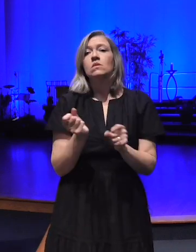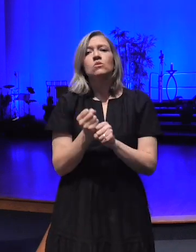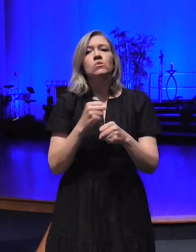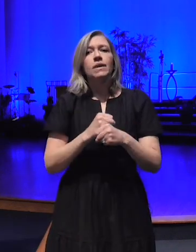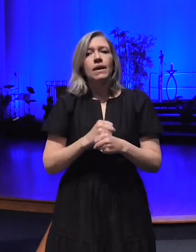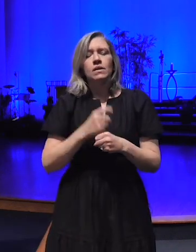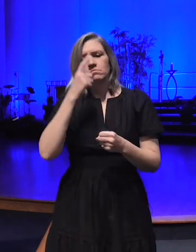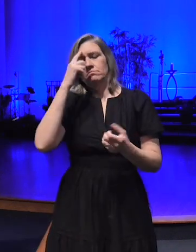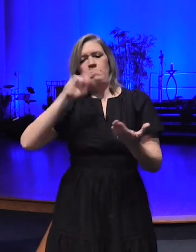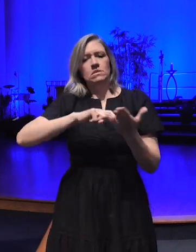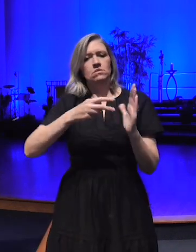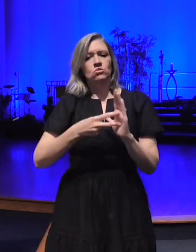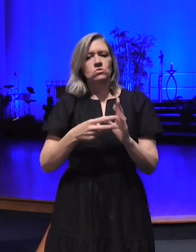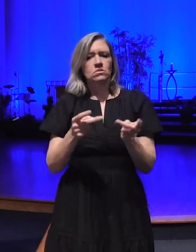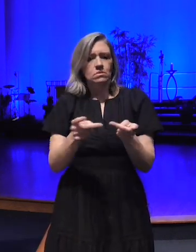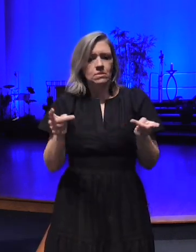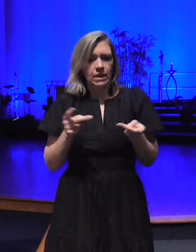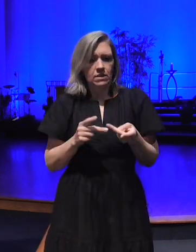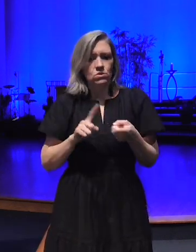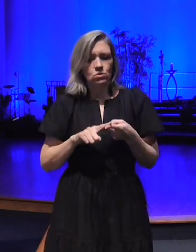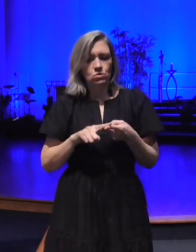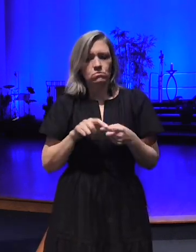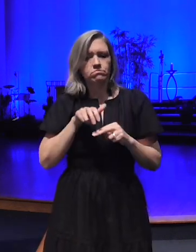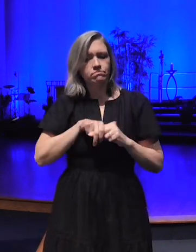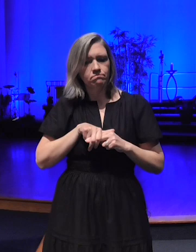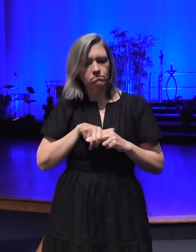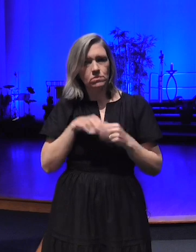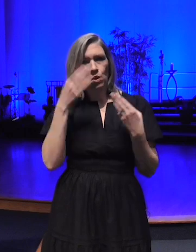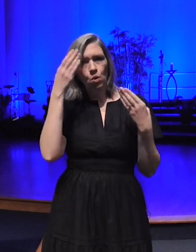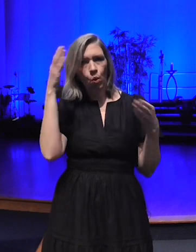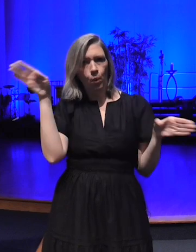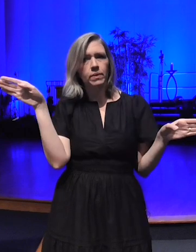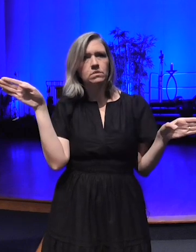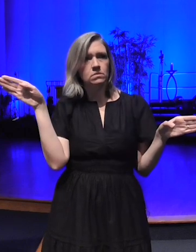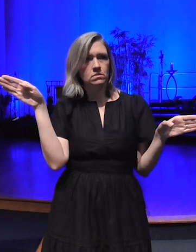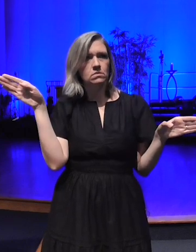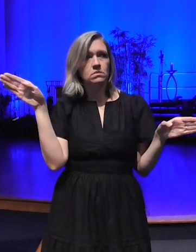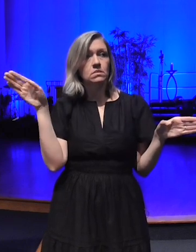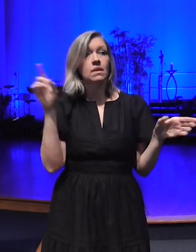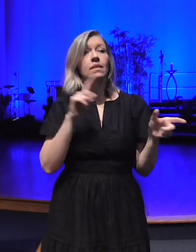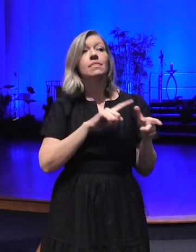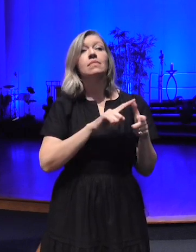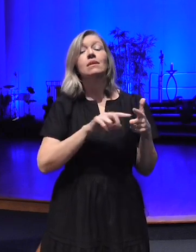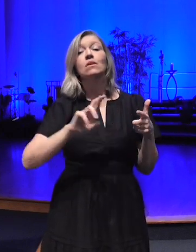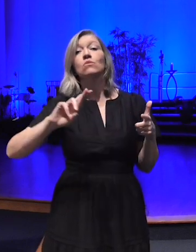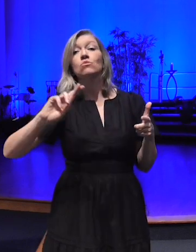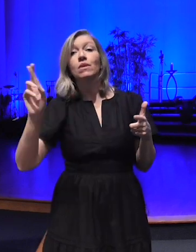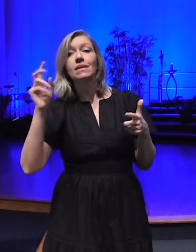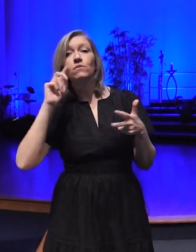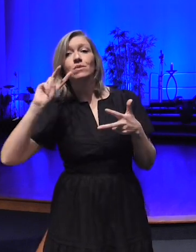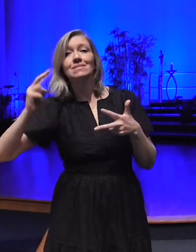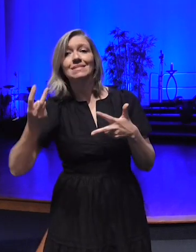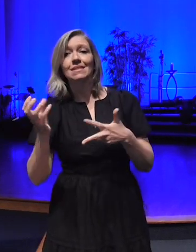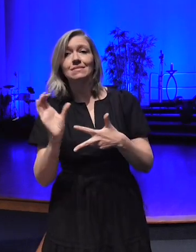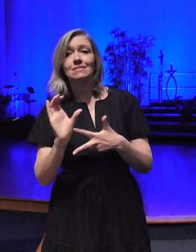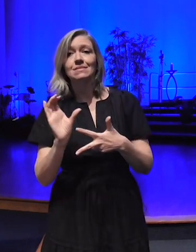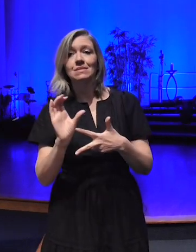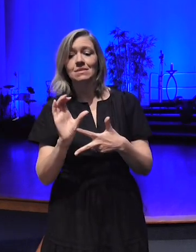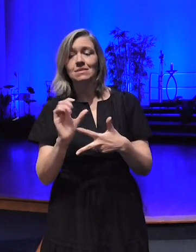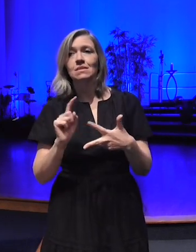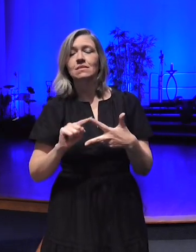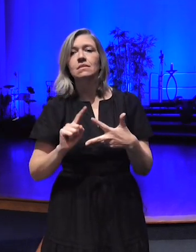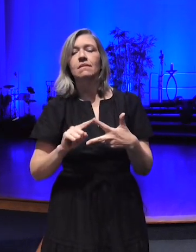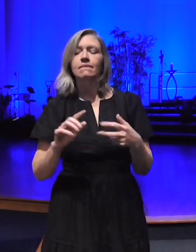a sus profundidades y luego estarán listos para el segundo SE y es dedicar más plenamente su